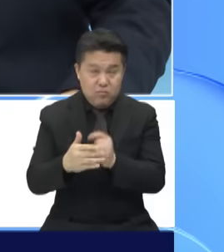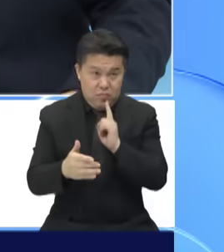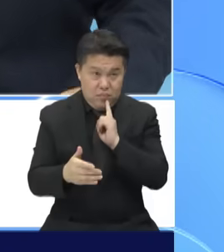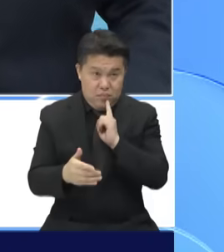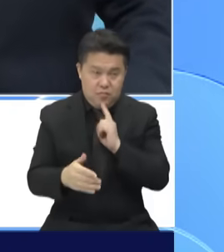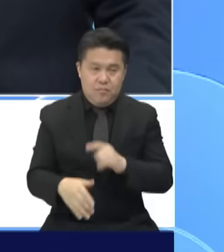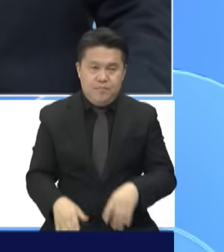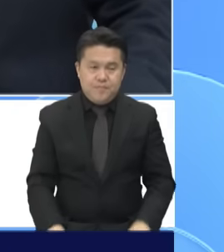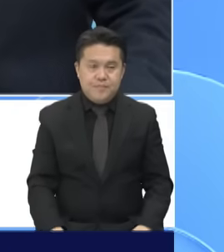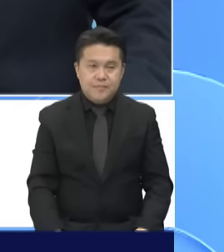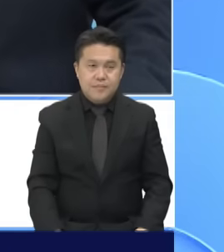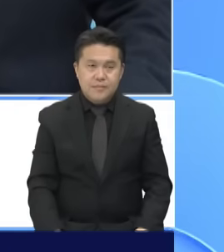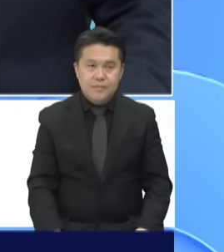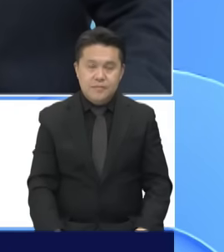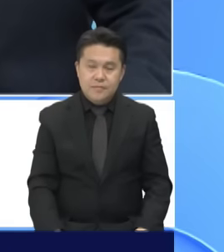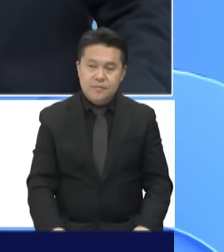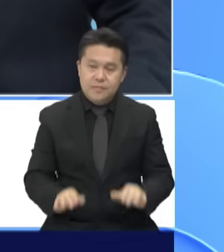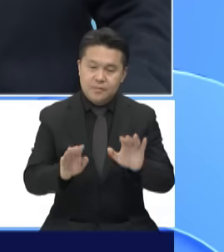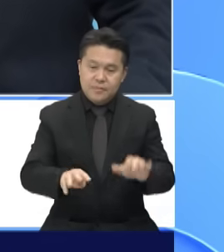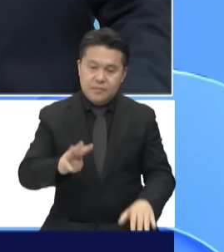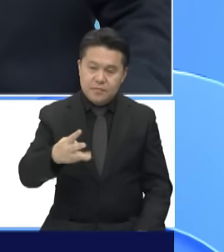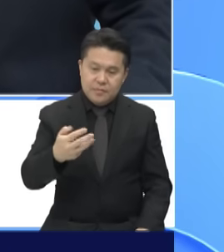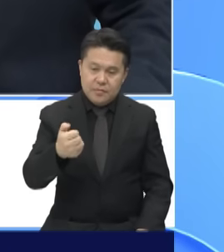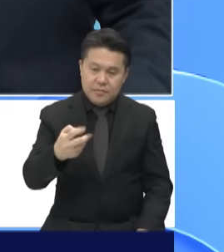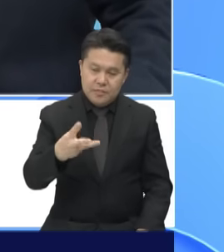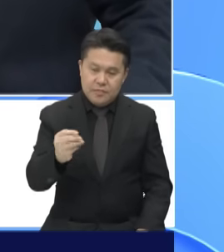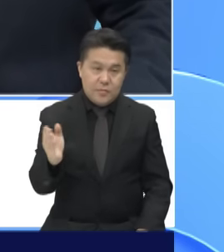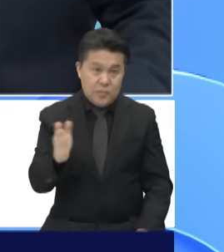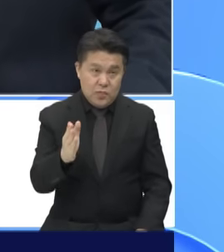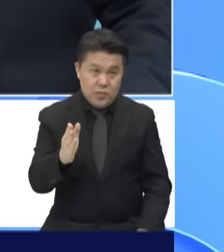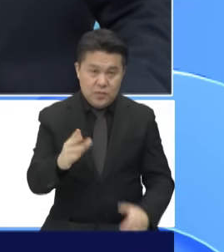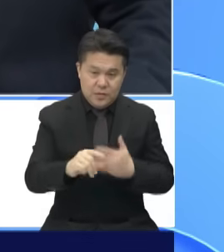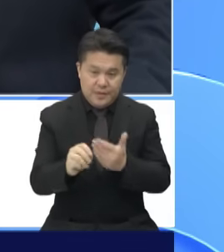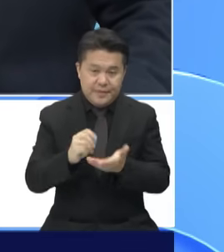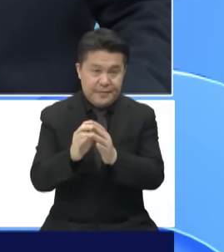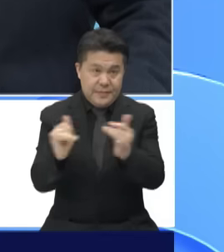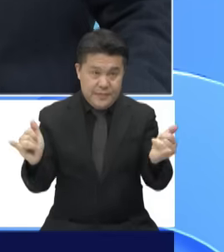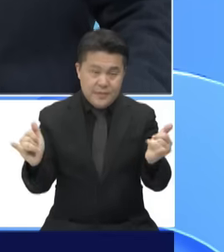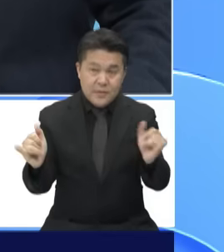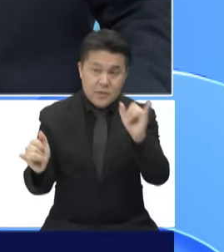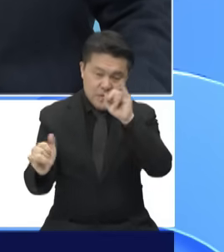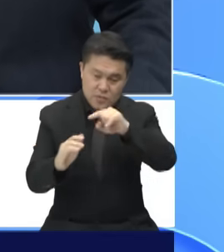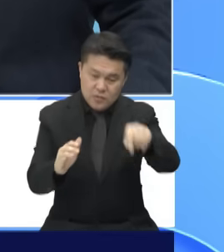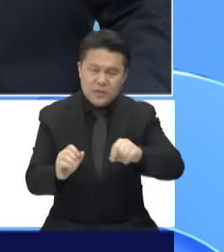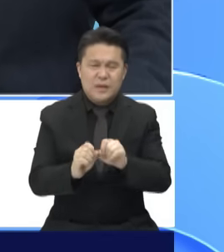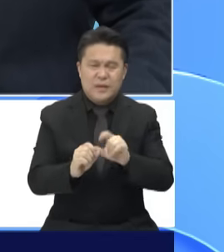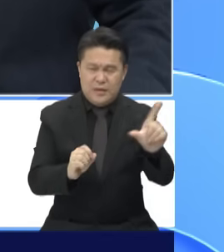이를 통해서 전체 353만 가구 정도가 되는 지역가입자 중에 거의 대부분입니다,